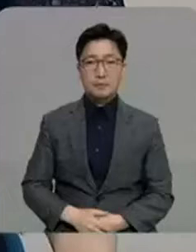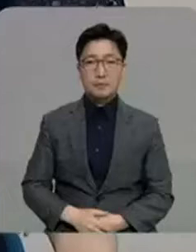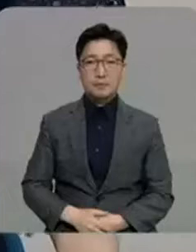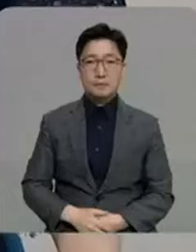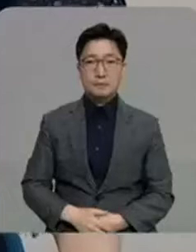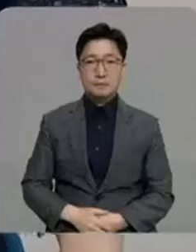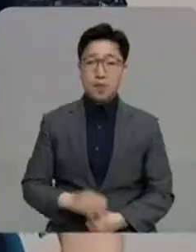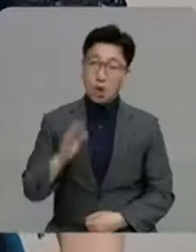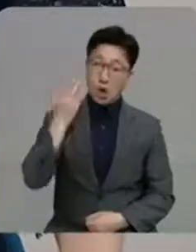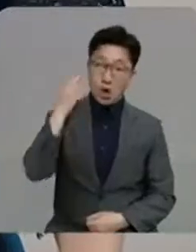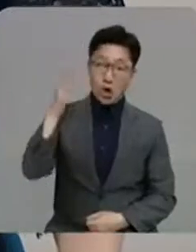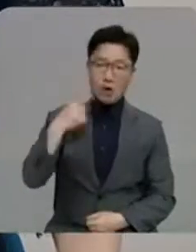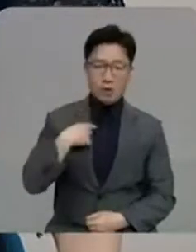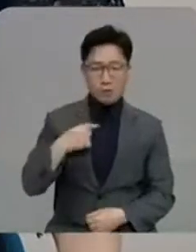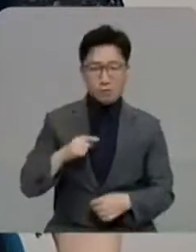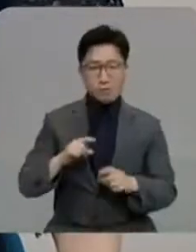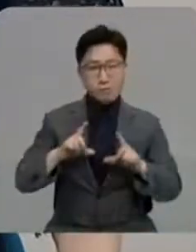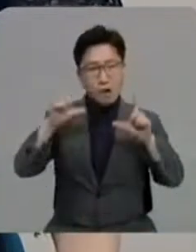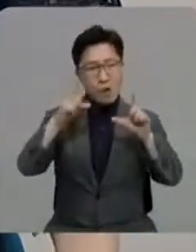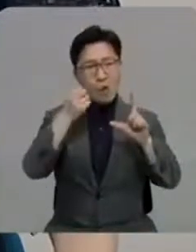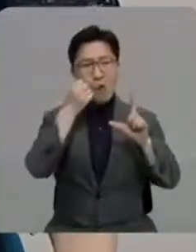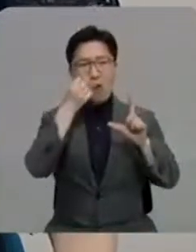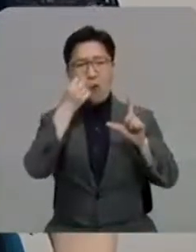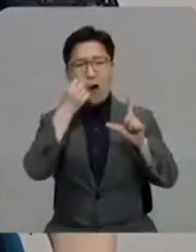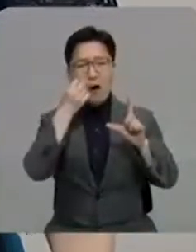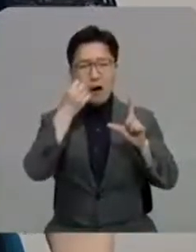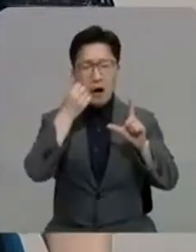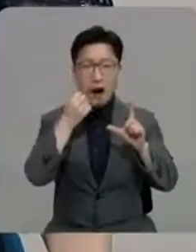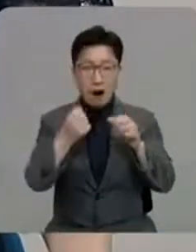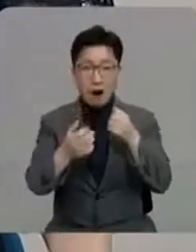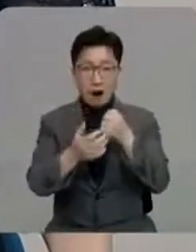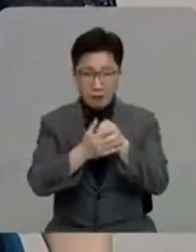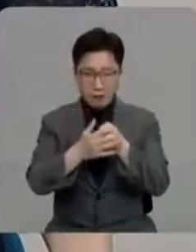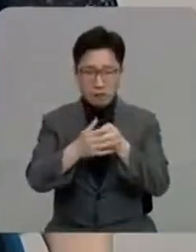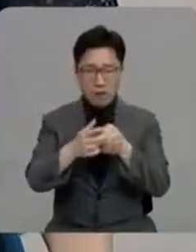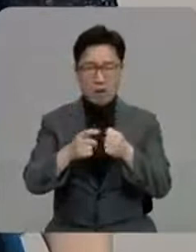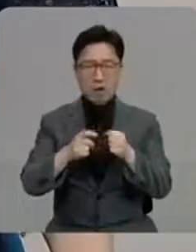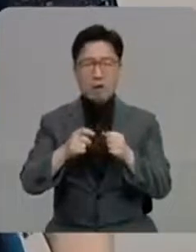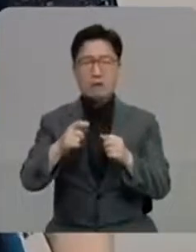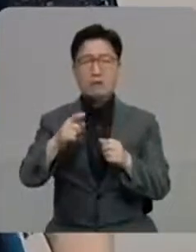최근 이상기후 등으로 벌꿀 생산량 이 급감한 데다 벌에게 설탕을 먹